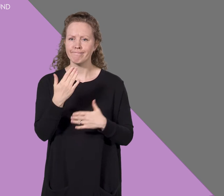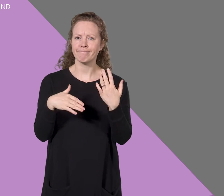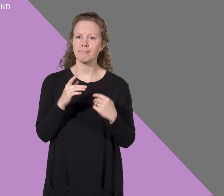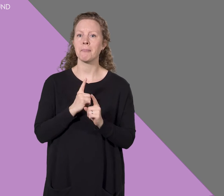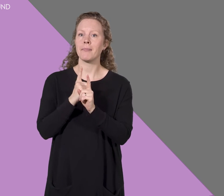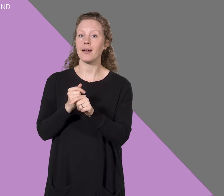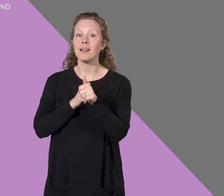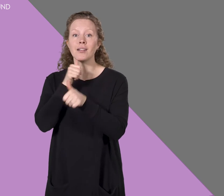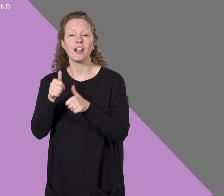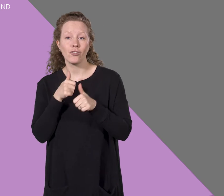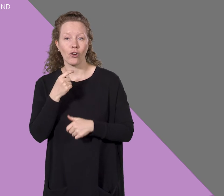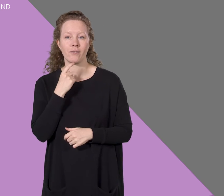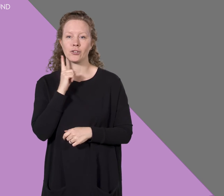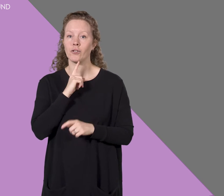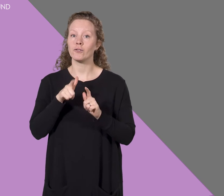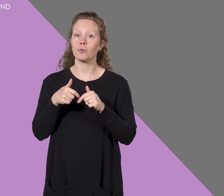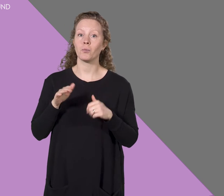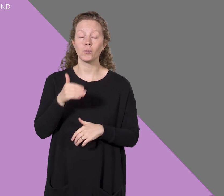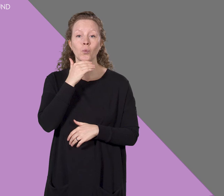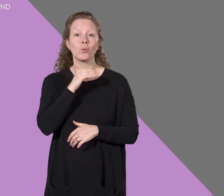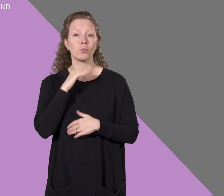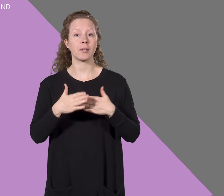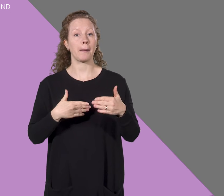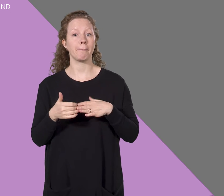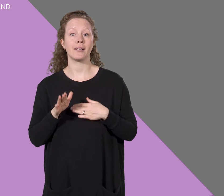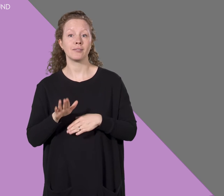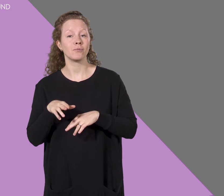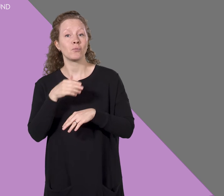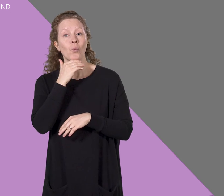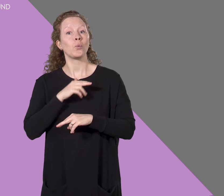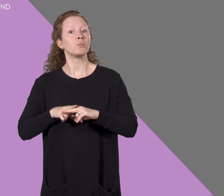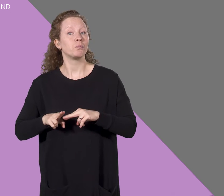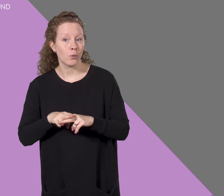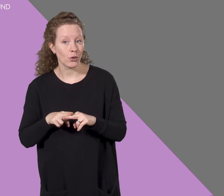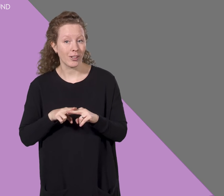att delta i Finlands Dövas Förbunds ungdomsarbetes ungdomsmöte -